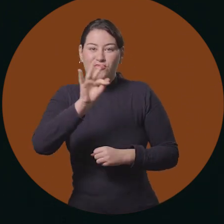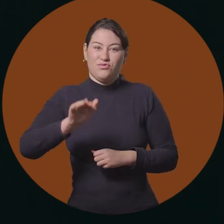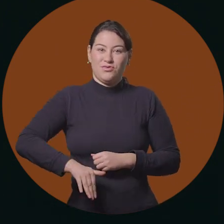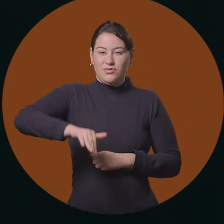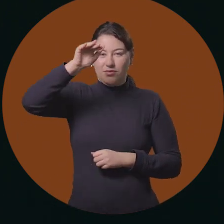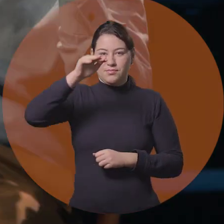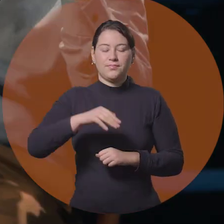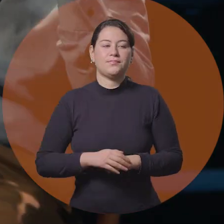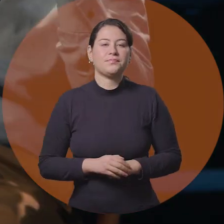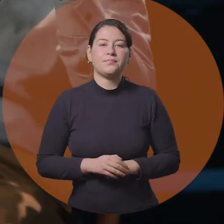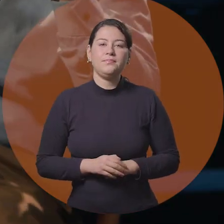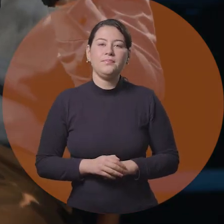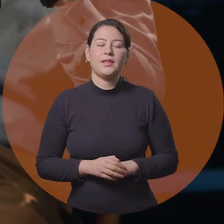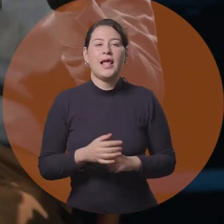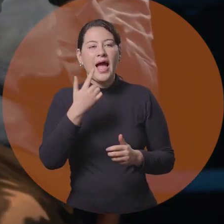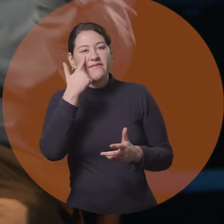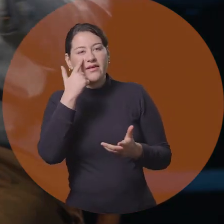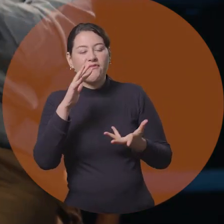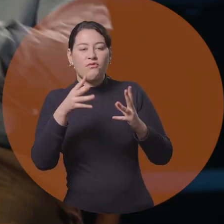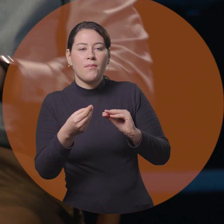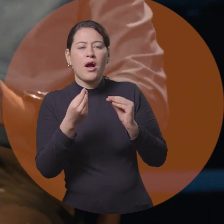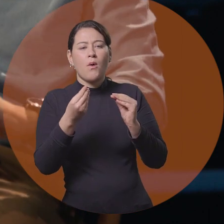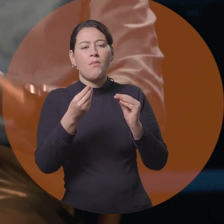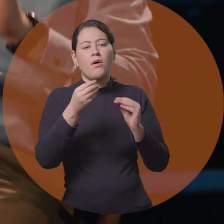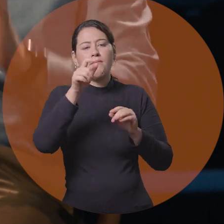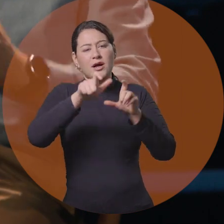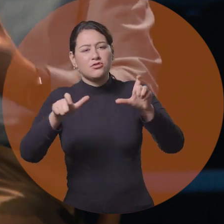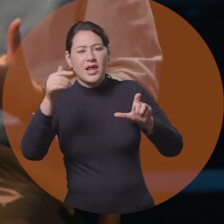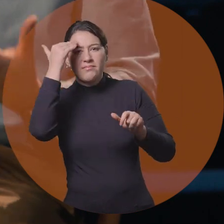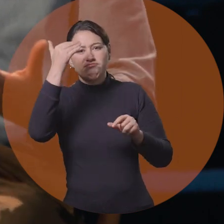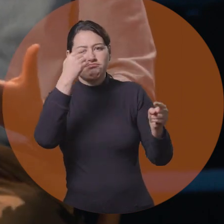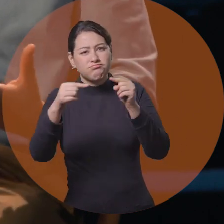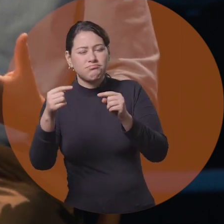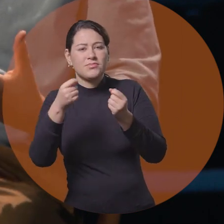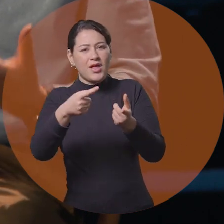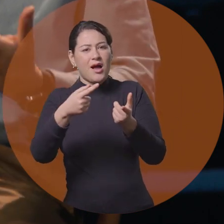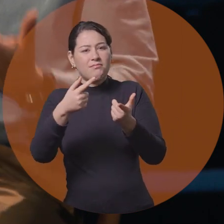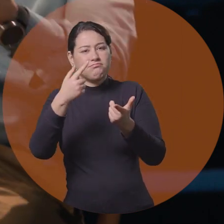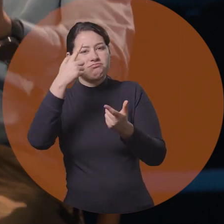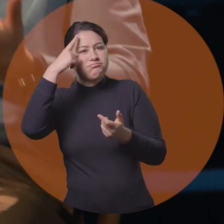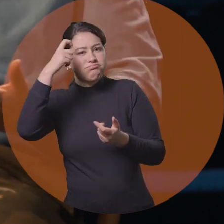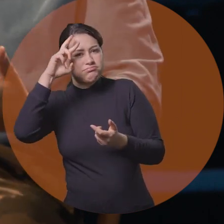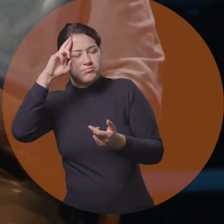Tratando de generar algún patrón en esos docentes que te marcaron. ¿Qué hacían distinto?